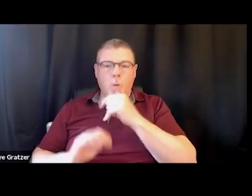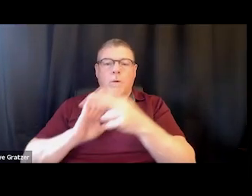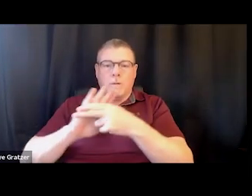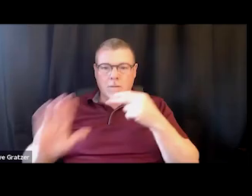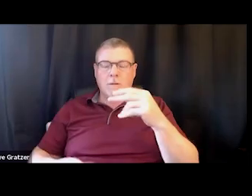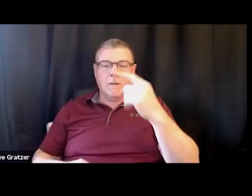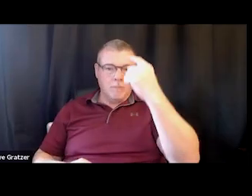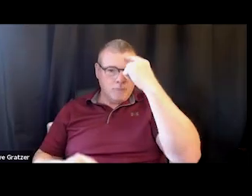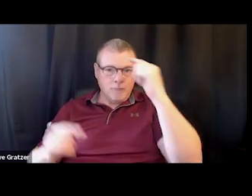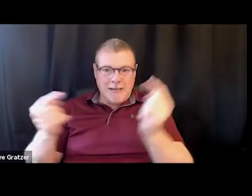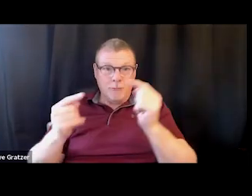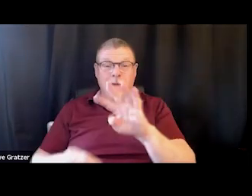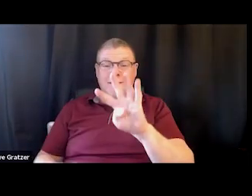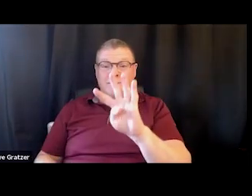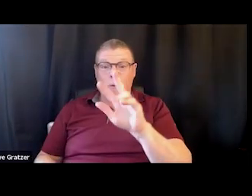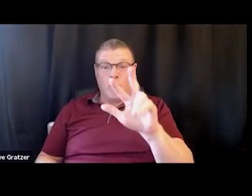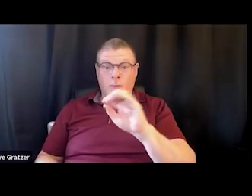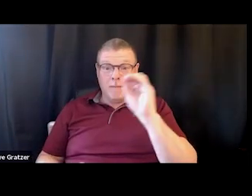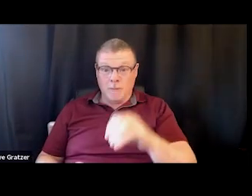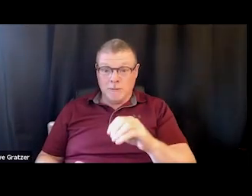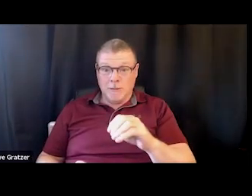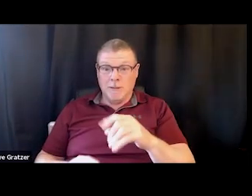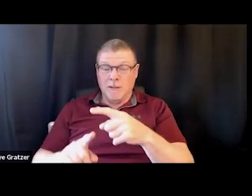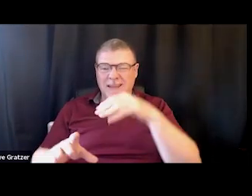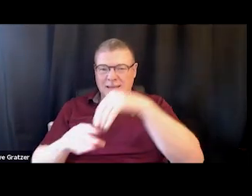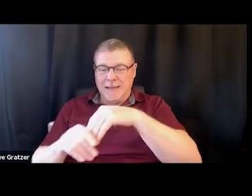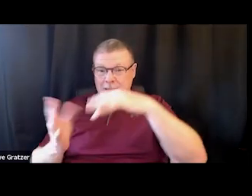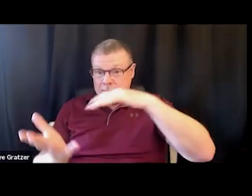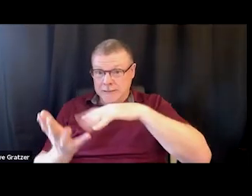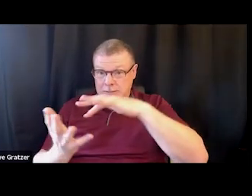El 43 % de los encuestados en el estudio reportaron un historial de lesión cerebral